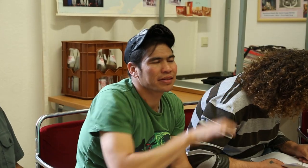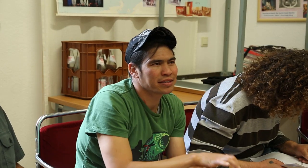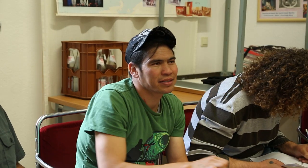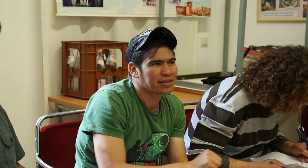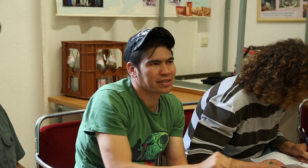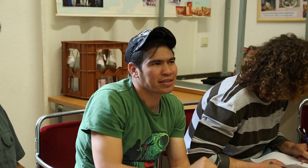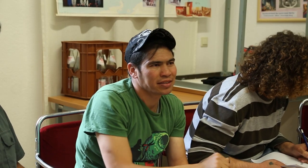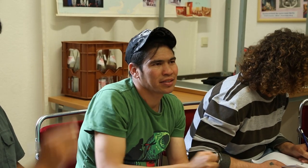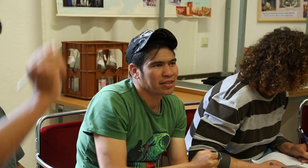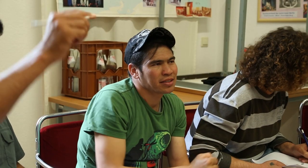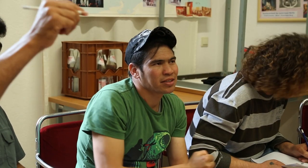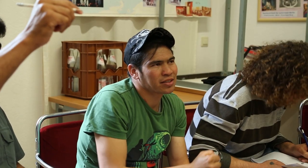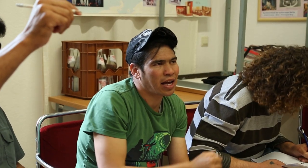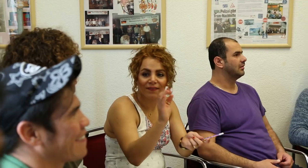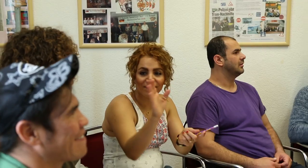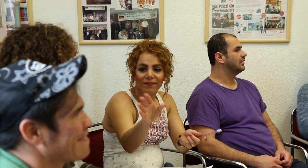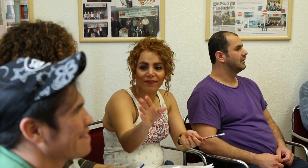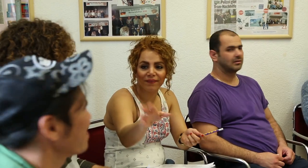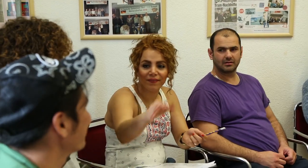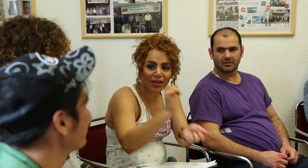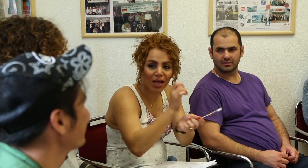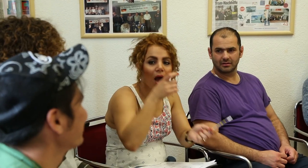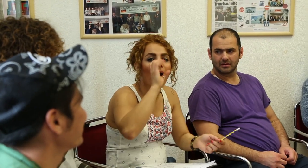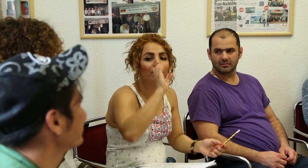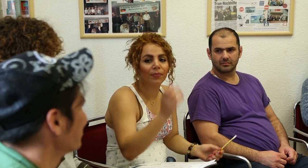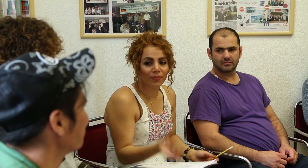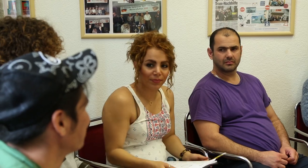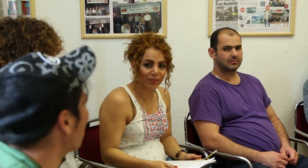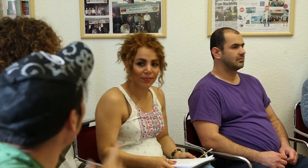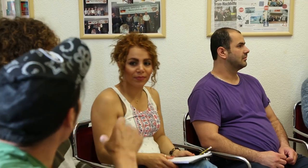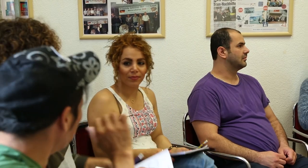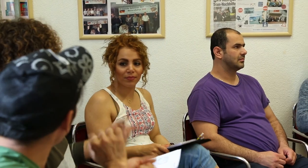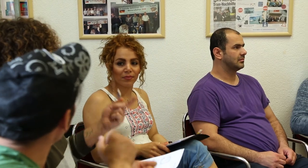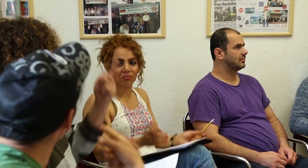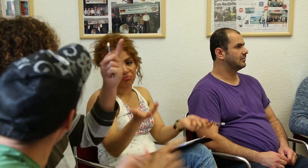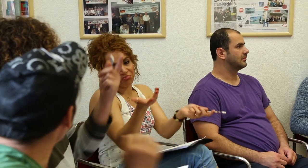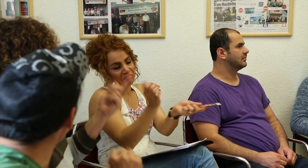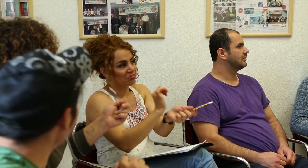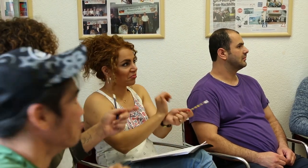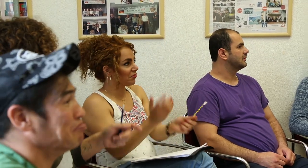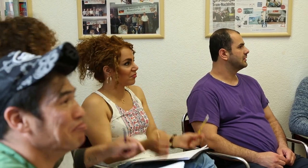Kaffee Wasser Man gebärdet so Wasser. Keine Ahnung warum.